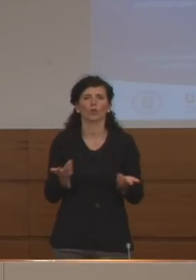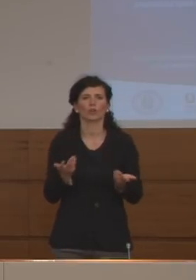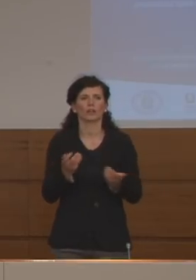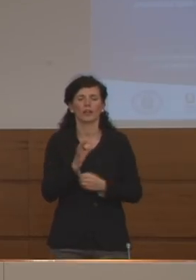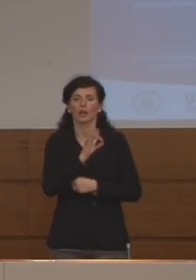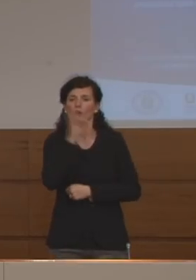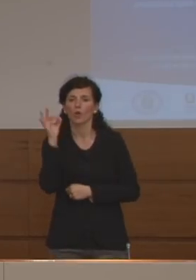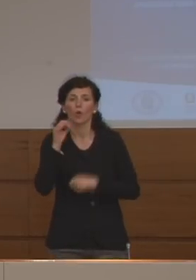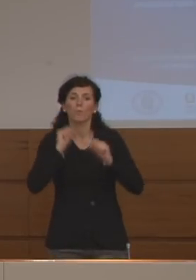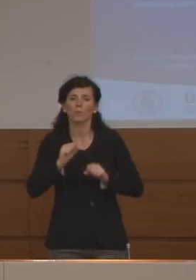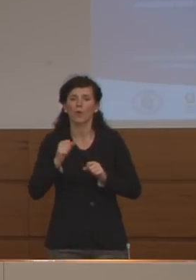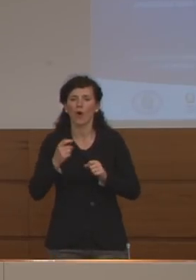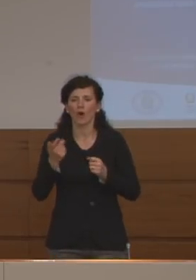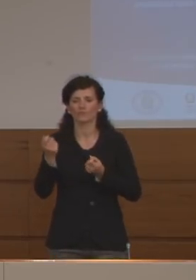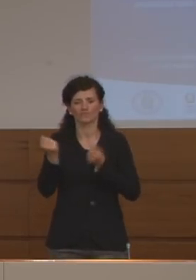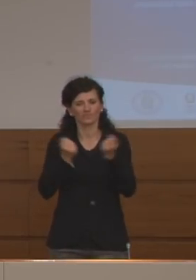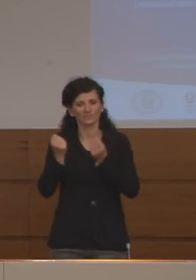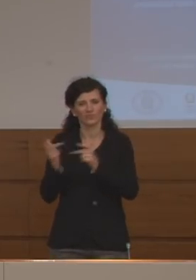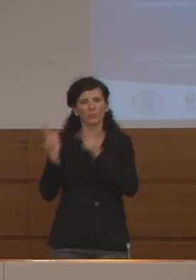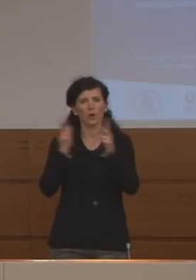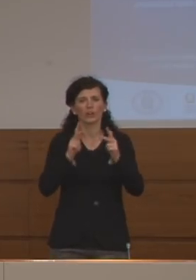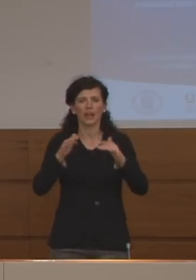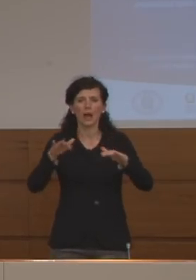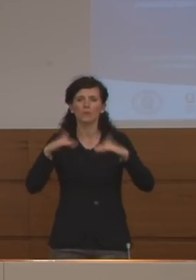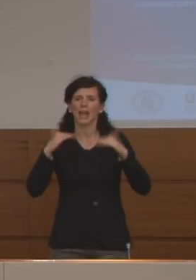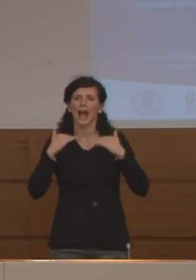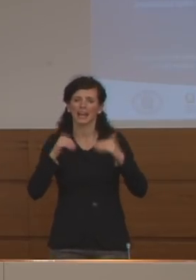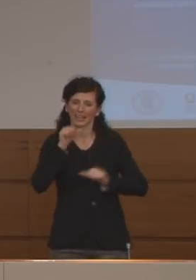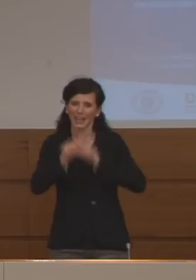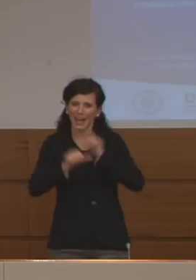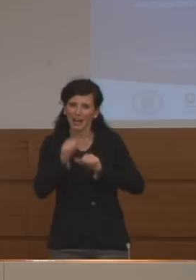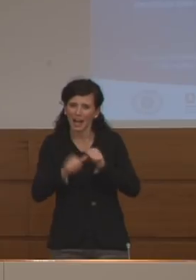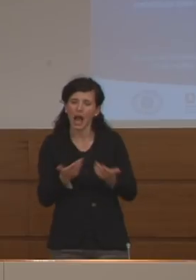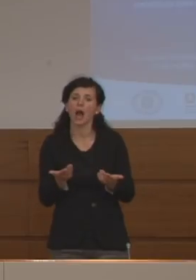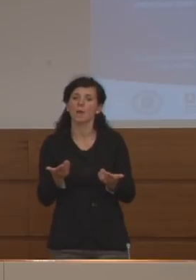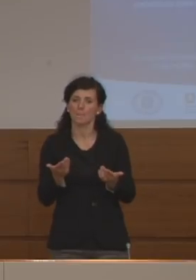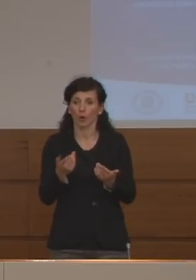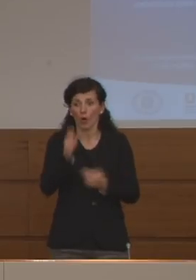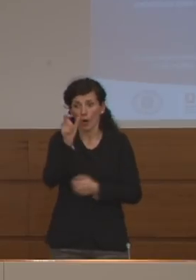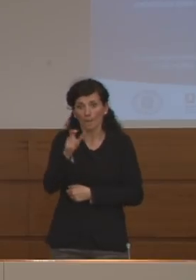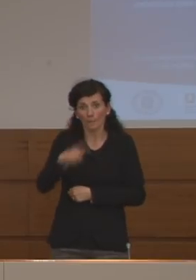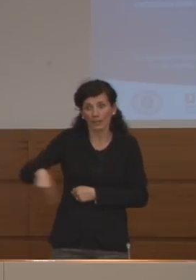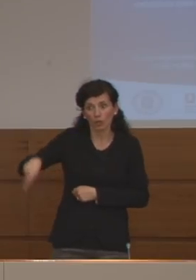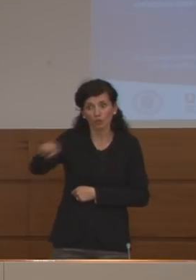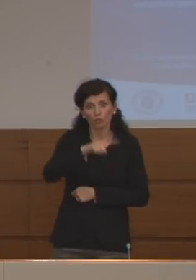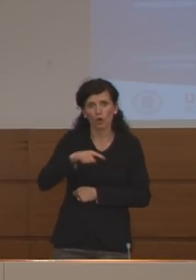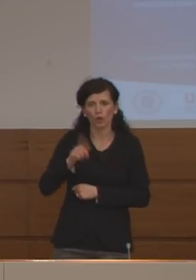di biancheria che avvengono in maniera quotidiana.